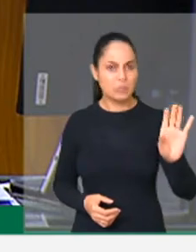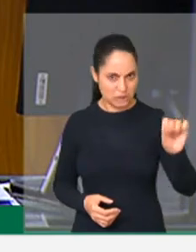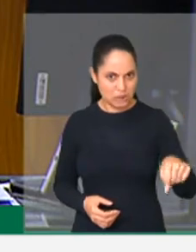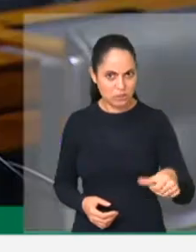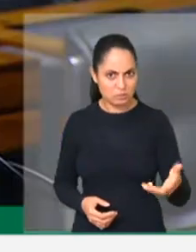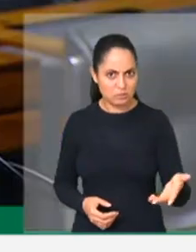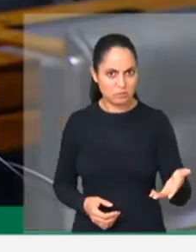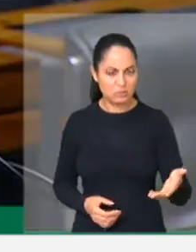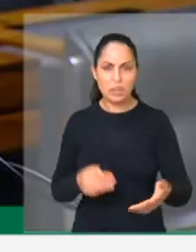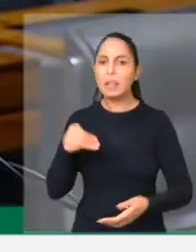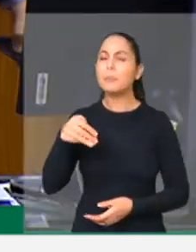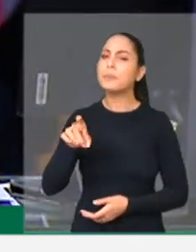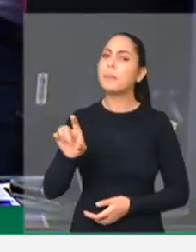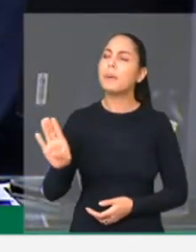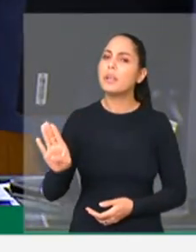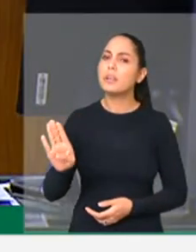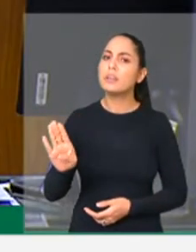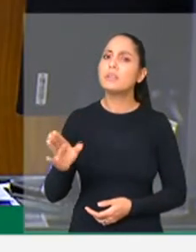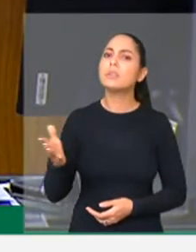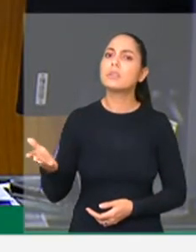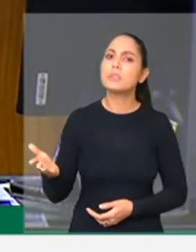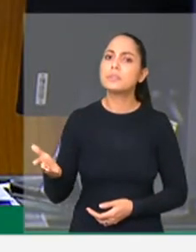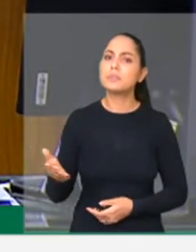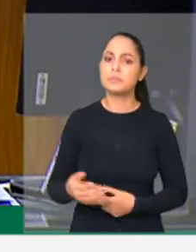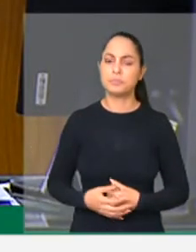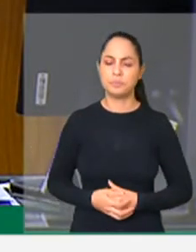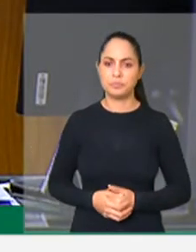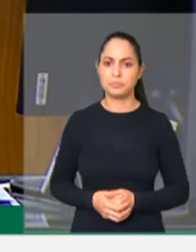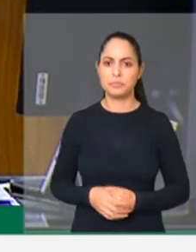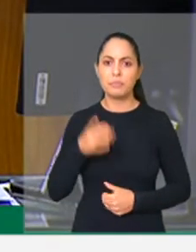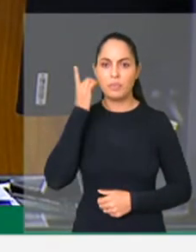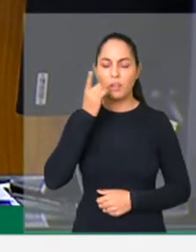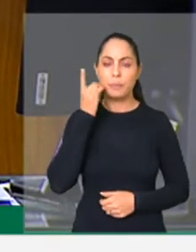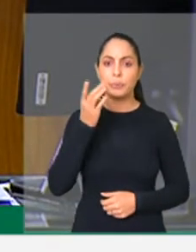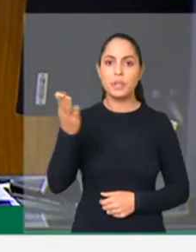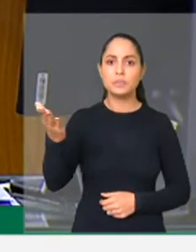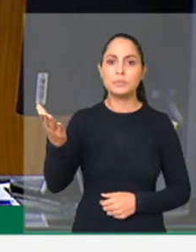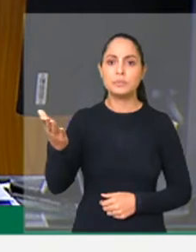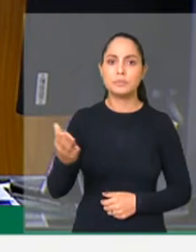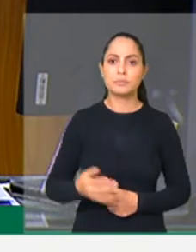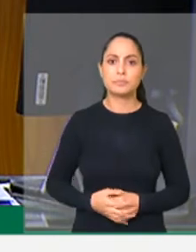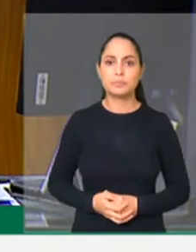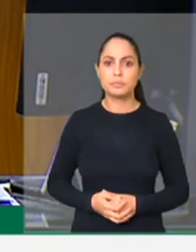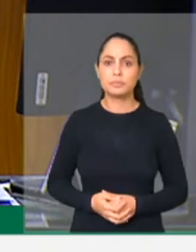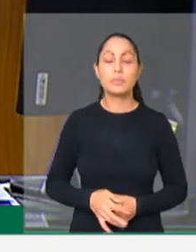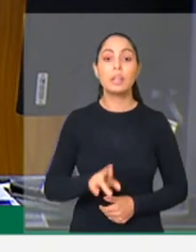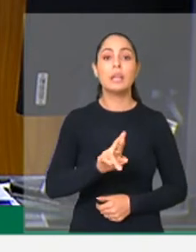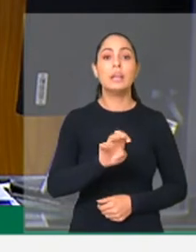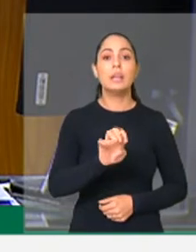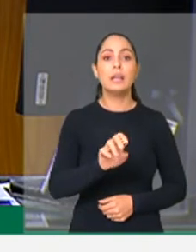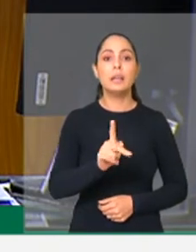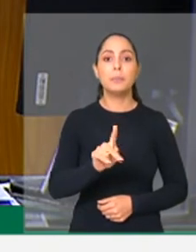REPUBLICANOS É SIM. -- [PRESIDENTE]: PL É SIM, REPUBLICANOS SIM, MDB SIM, PSDB? -- [DEPUTADO]: SENHOR